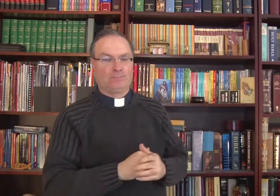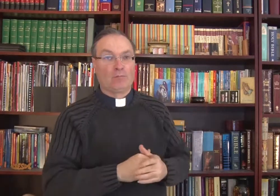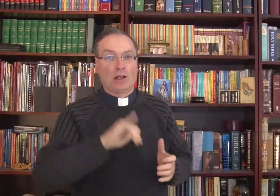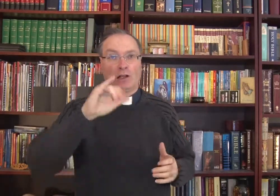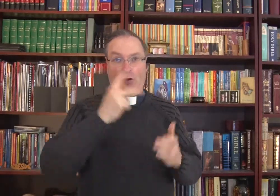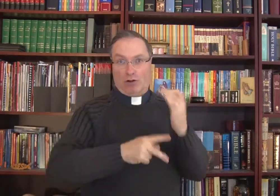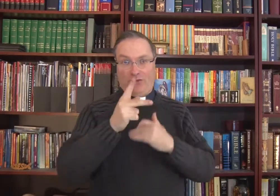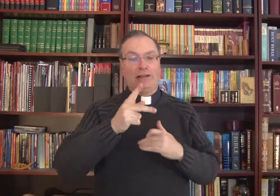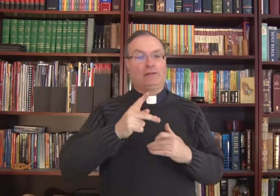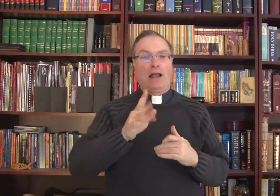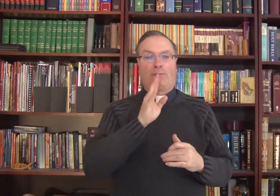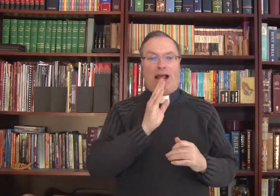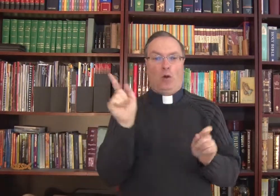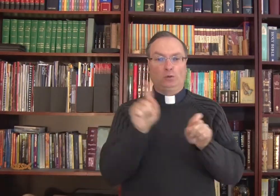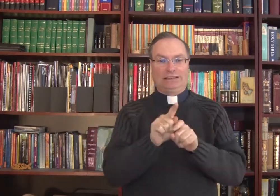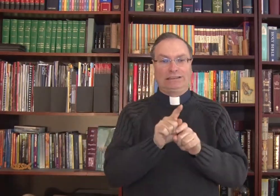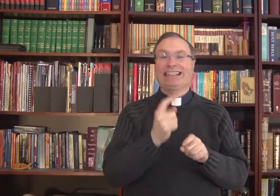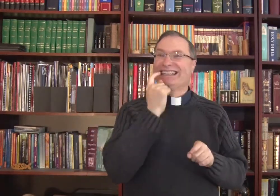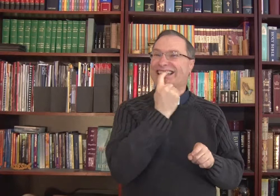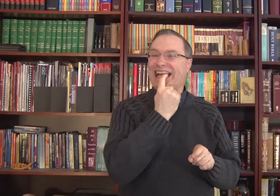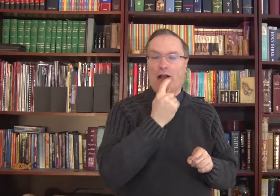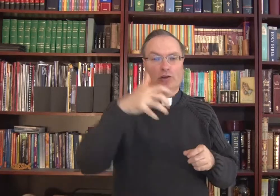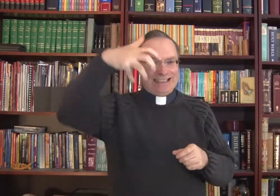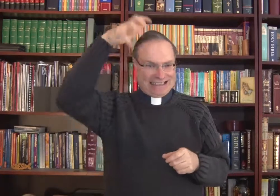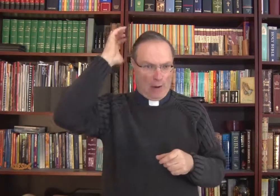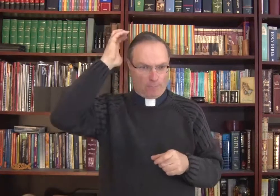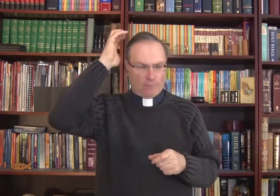Le prophète Joël parlait aussi des dents de lion: